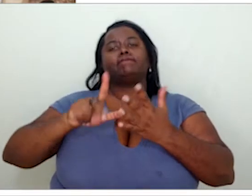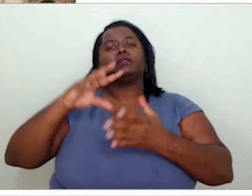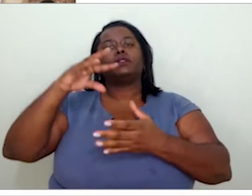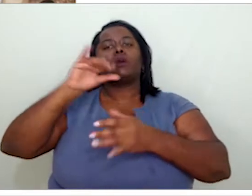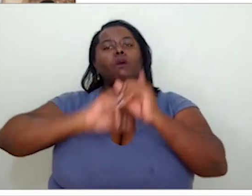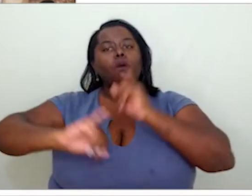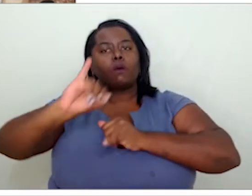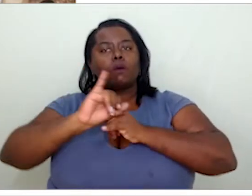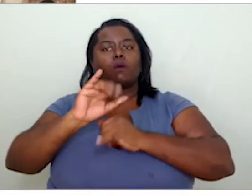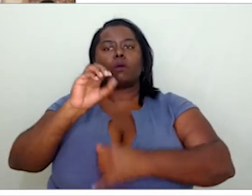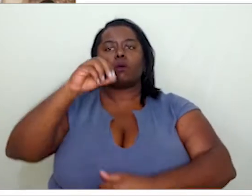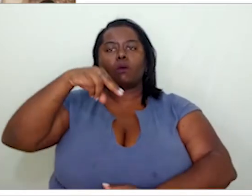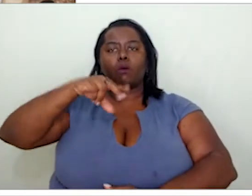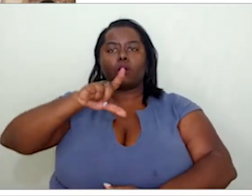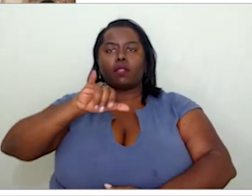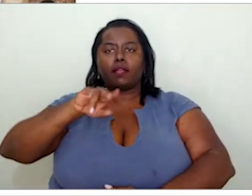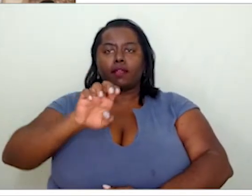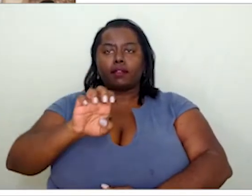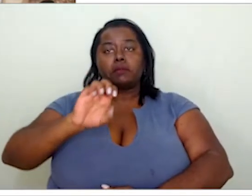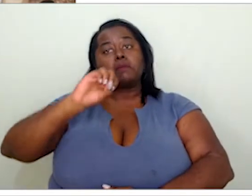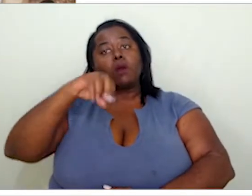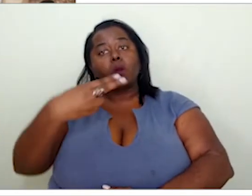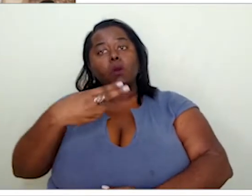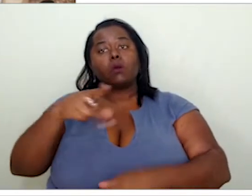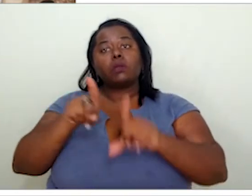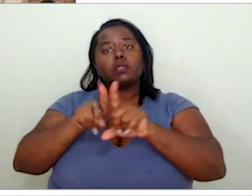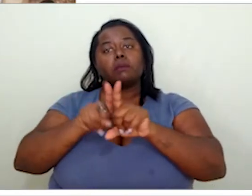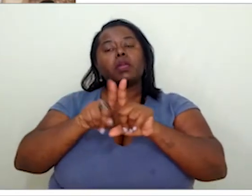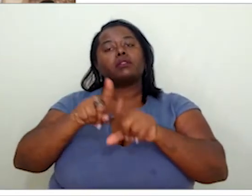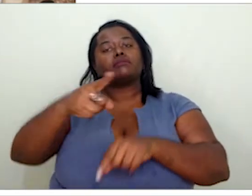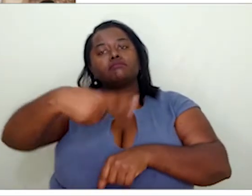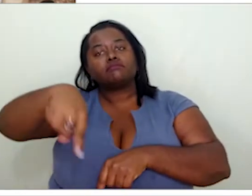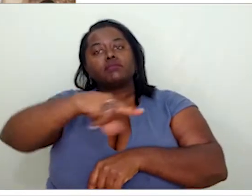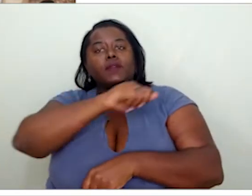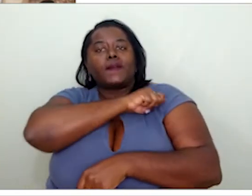nuestros aprendices trabajen en sus propios locales de trabajo.